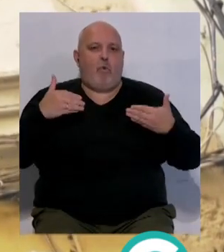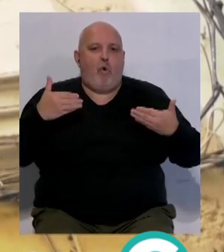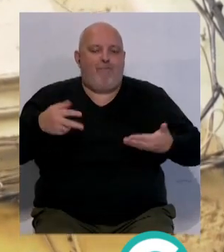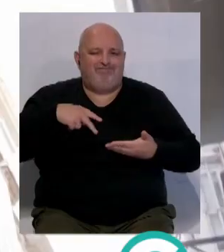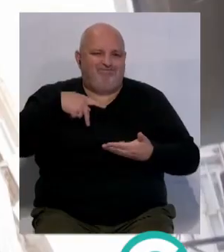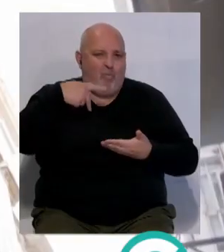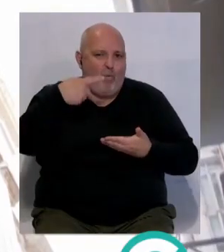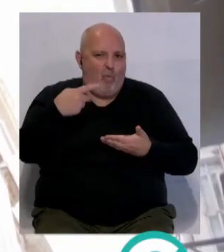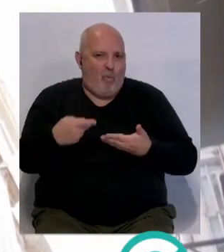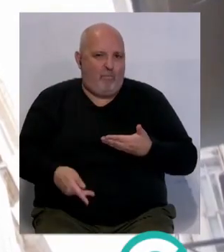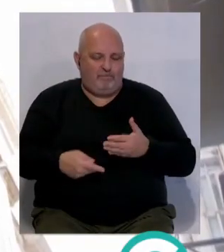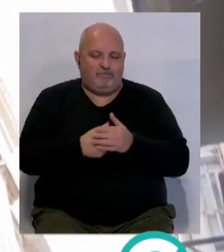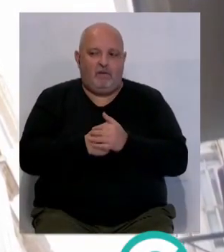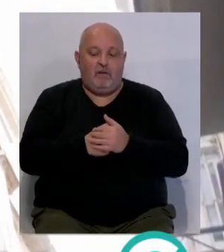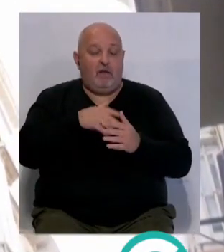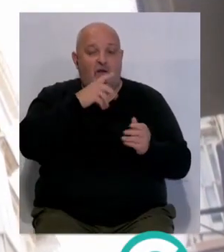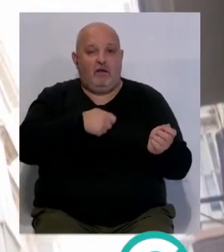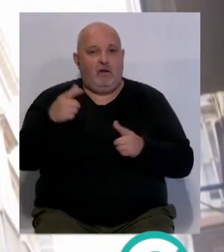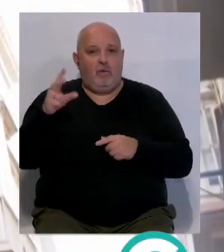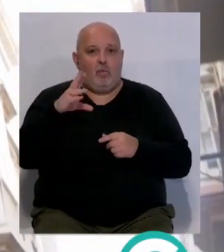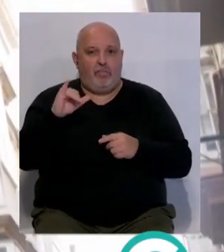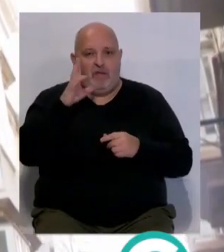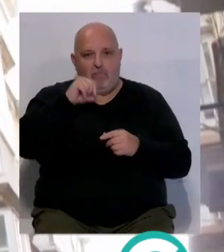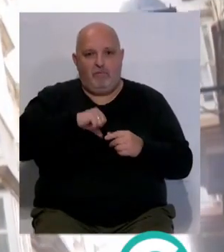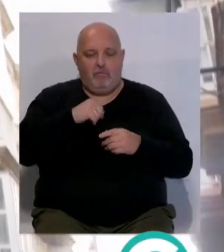su caída el trabajador se encuentra en la UCI del puerta del mar con un pronóstico